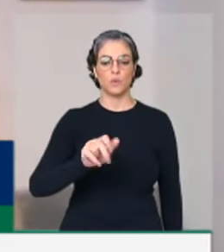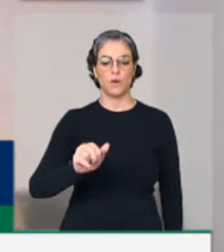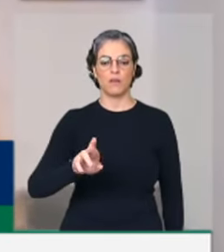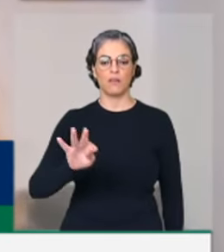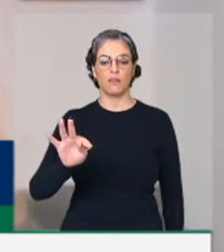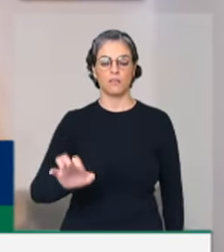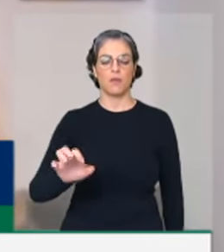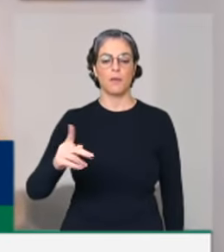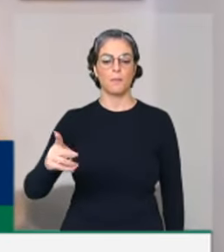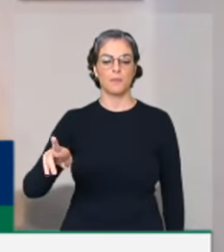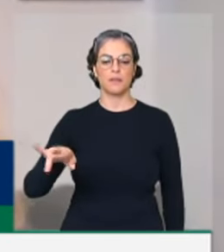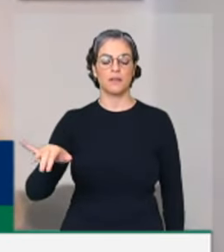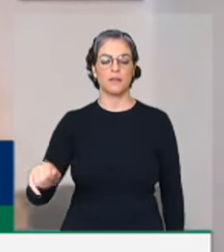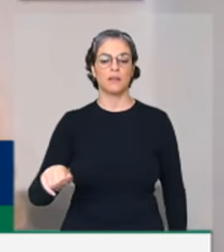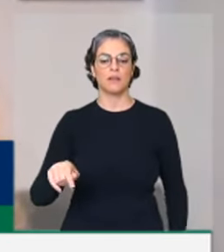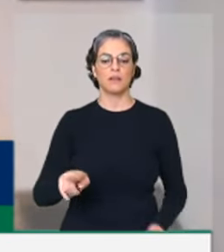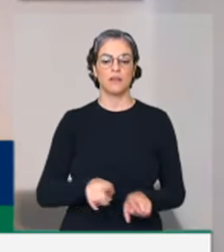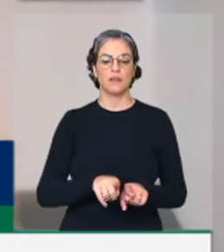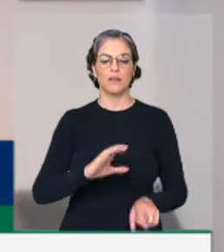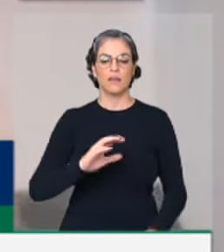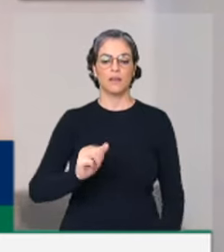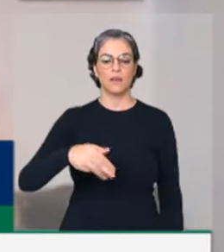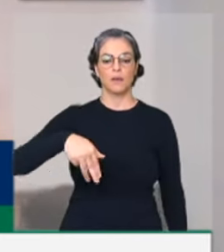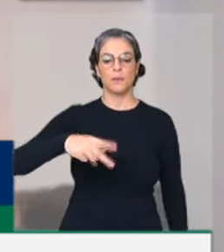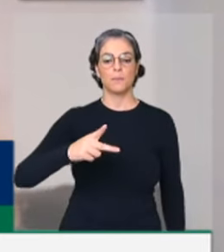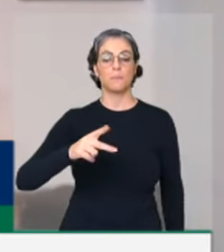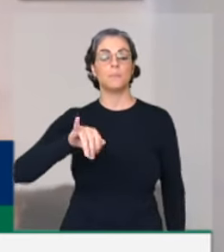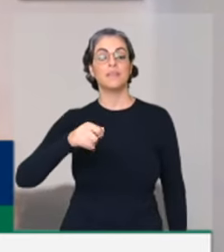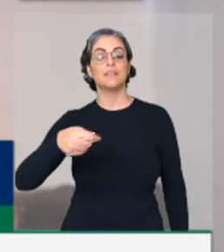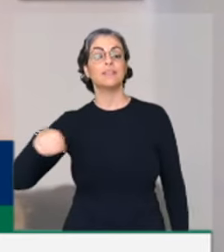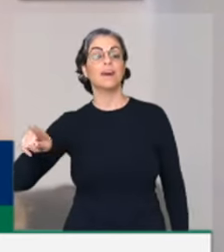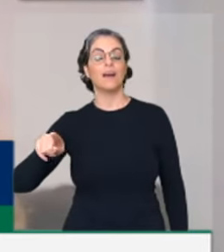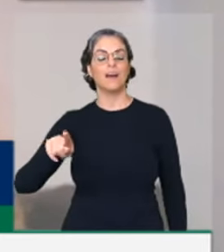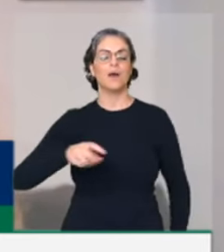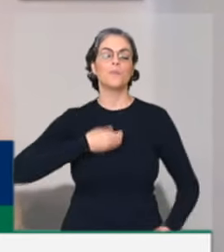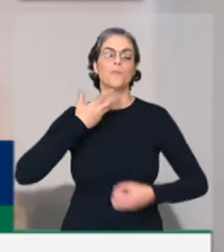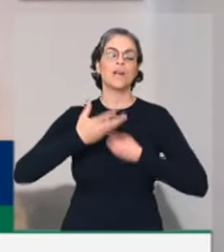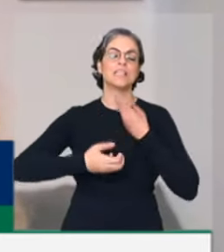AMIGO CAPINAN, UM POETA QUE ELE TINHA PARCERIAS DIÁRIAS DE FAZER POESIAS EM TORNO DE SUAS CONVERSAS DA VIDA. EU